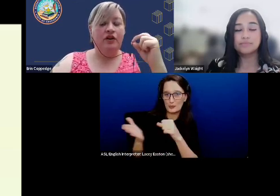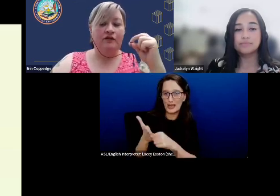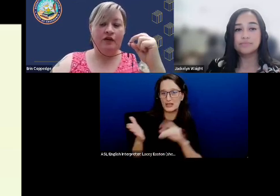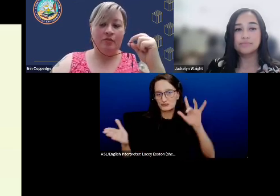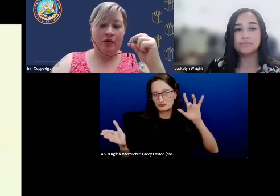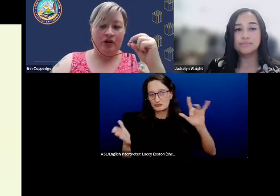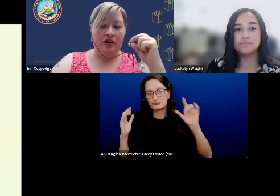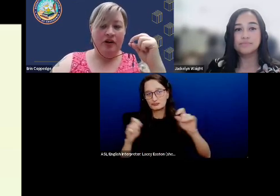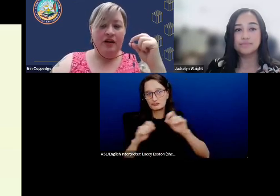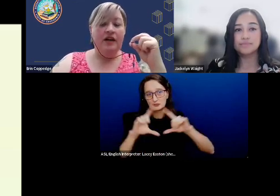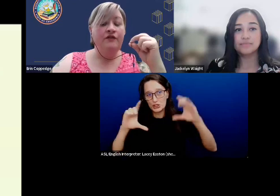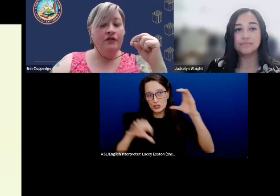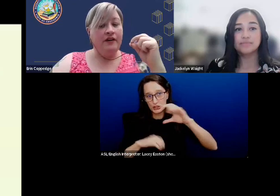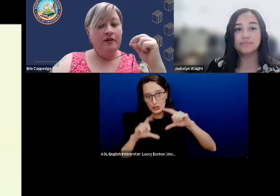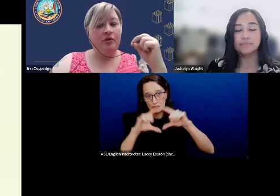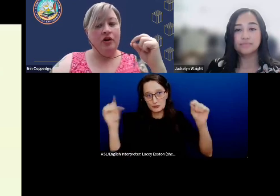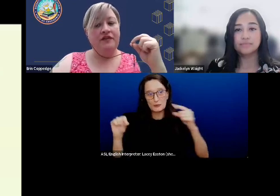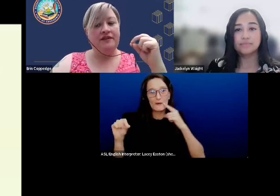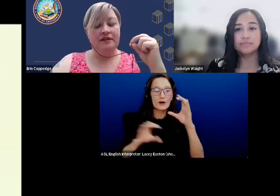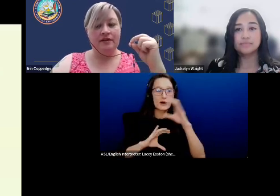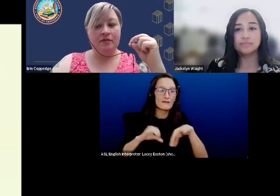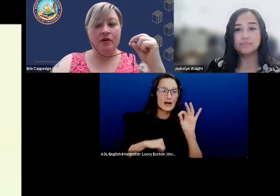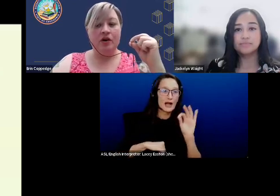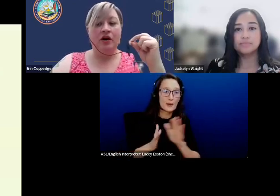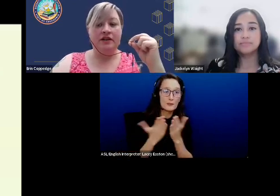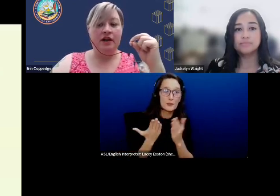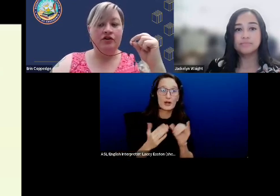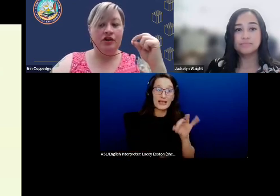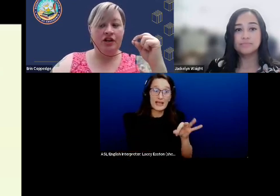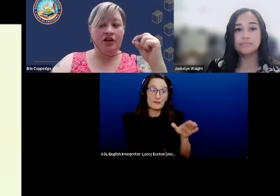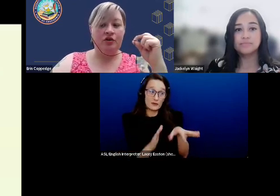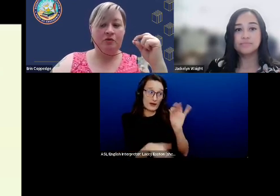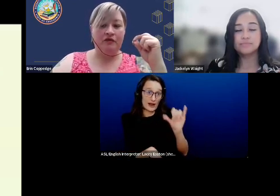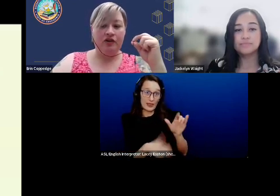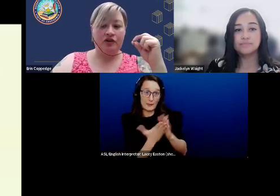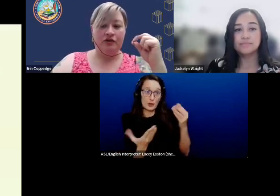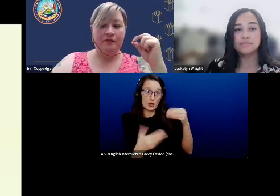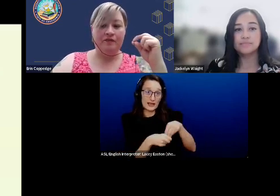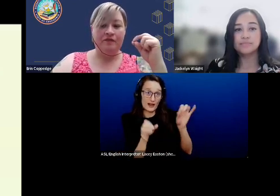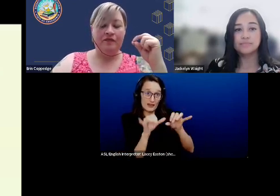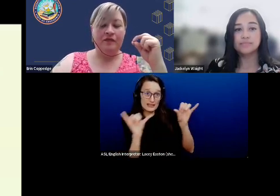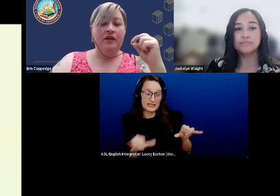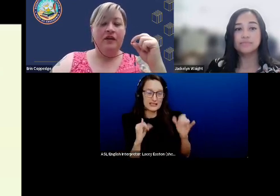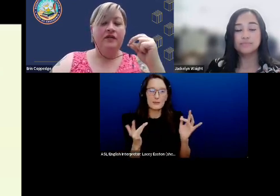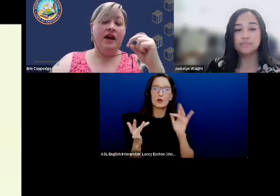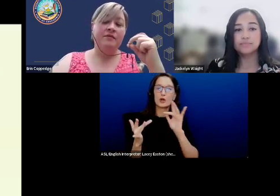cuadro de búsqueda de NIMAC para buscar un libro. Si encuentra un libro en este sistema, comuníquese con su profesional educativo. El